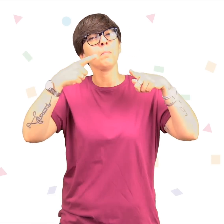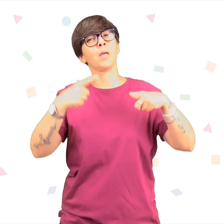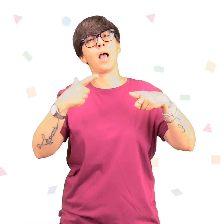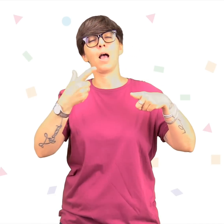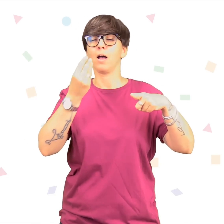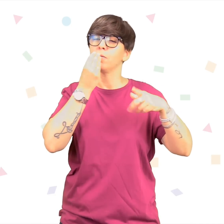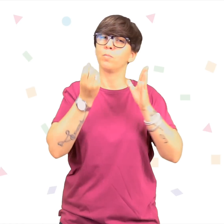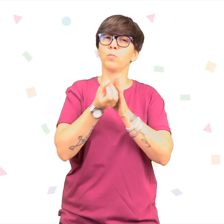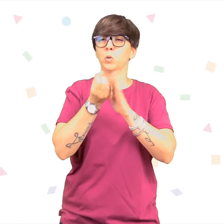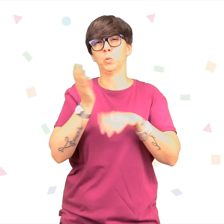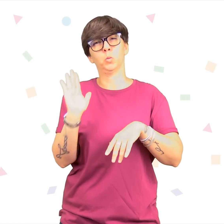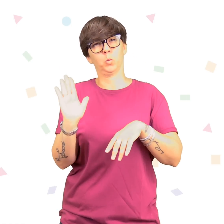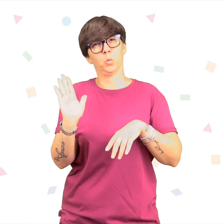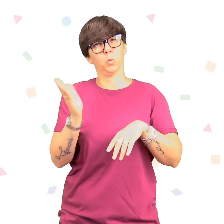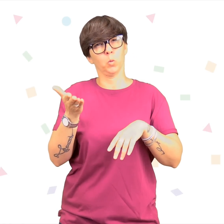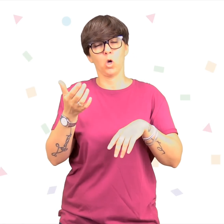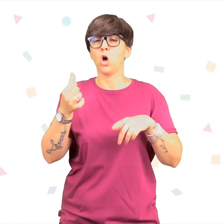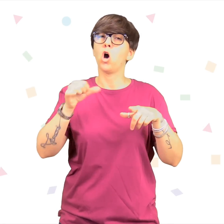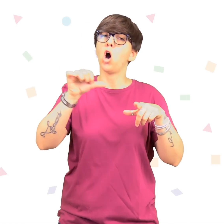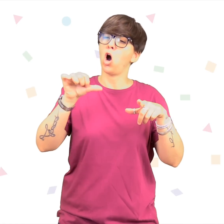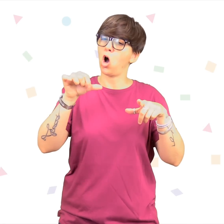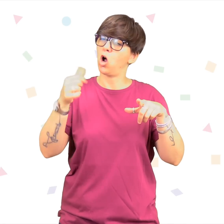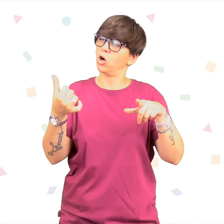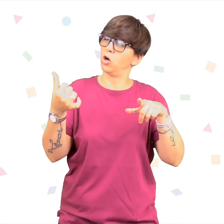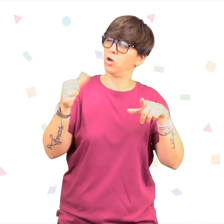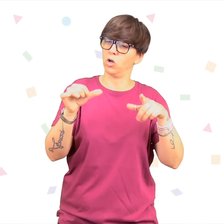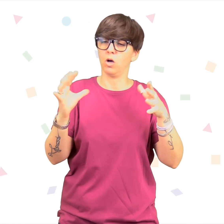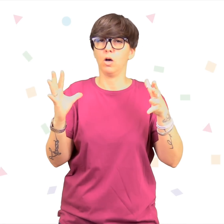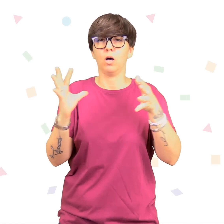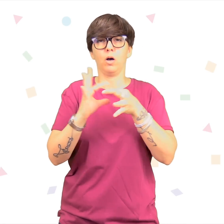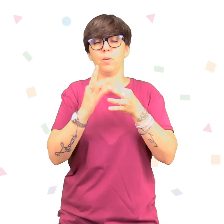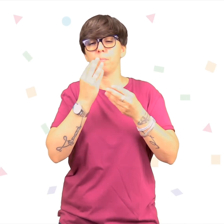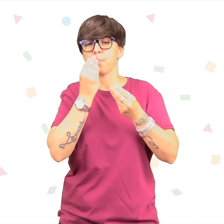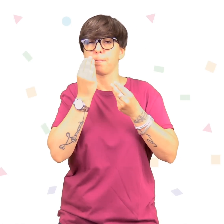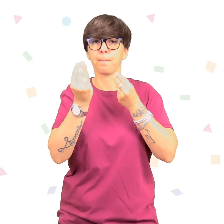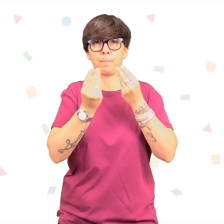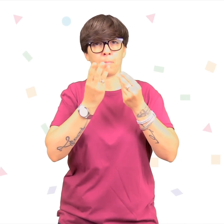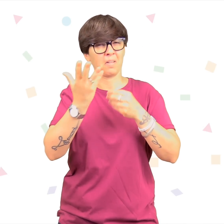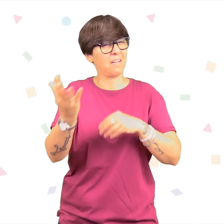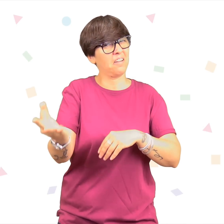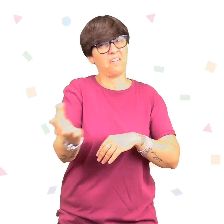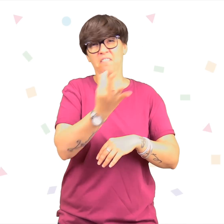e si sposa alla perfezione con i piatti tipici della zona.